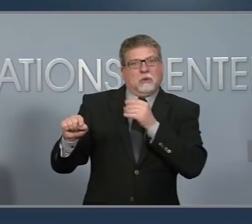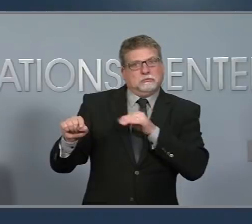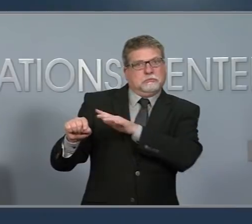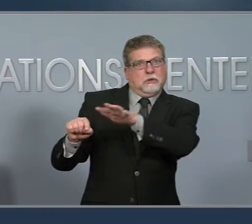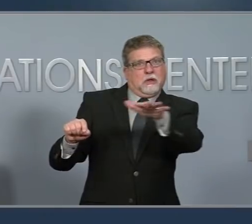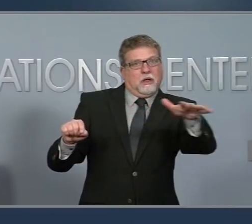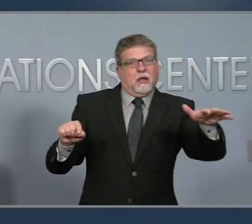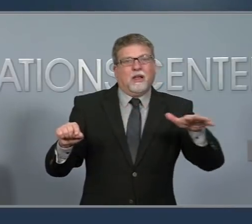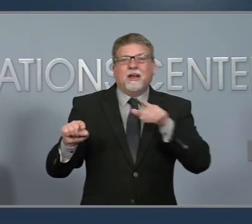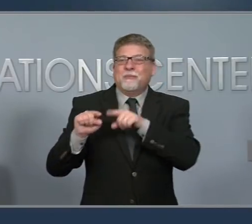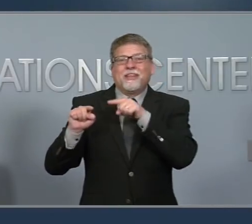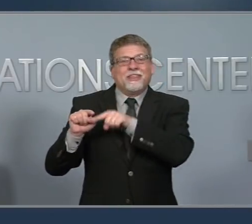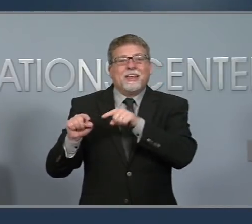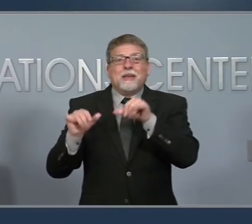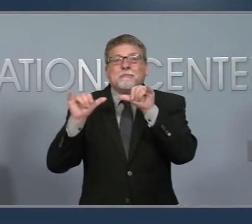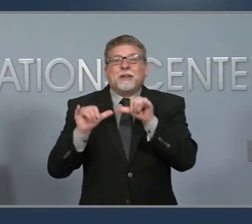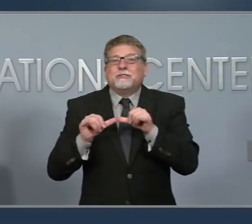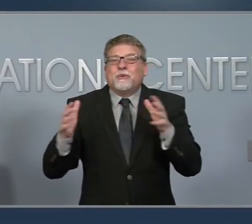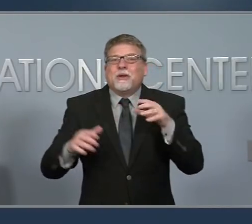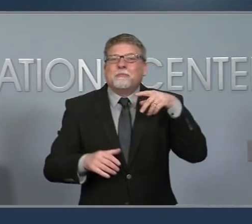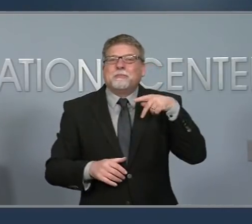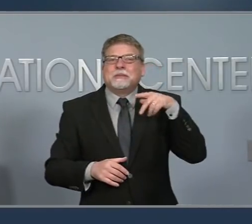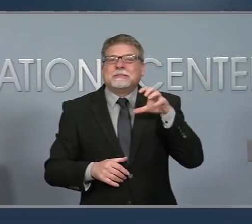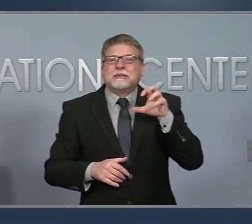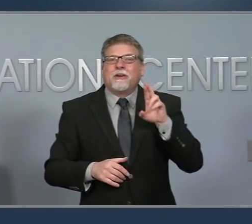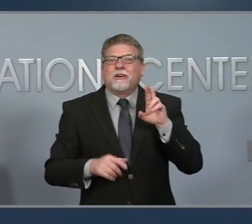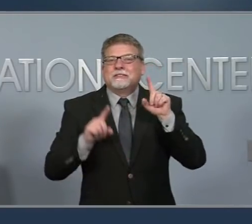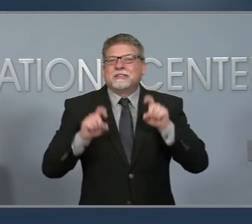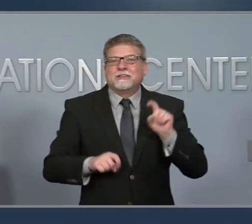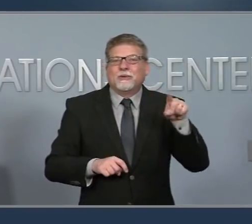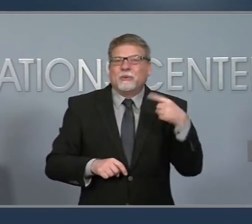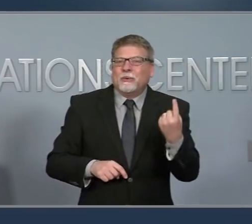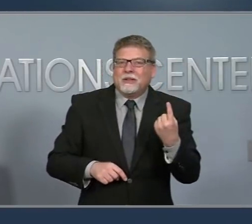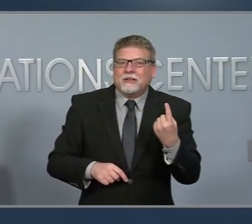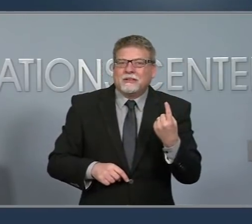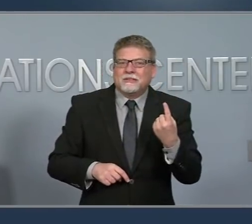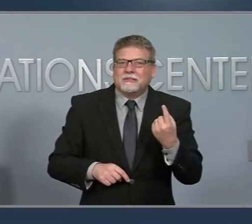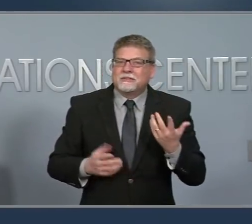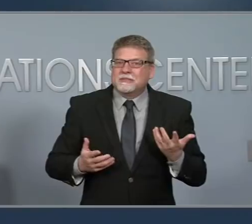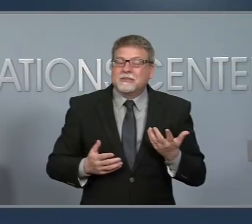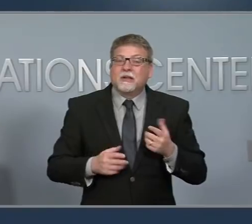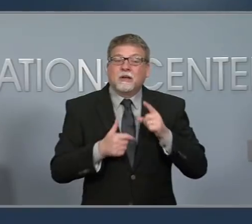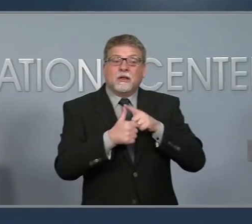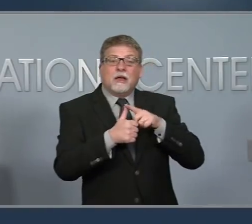por ciento. Durante la mayoría de los días durante casi tres